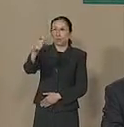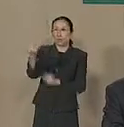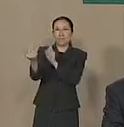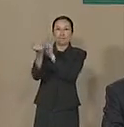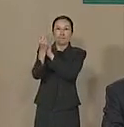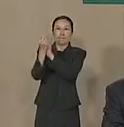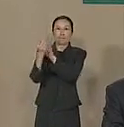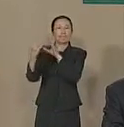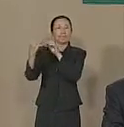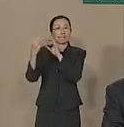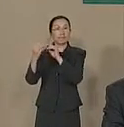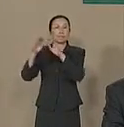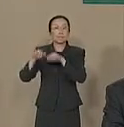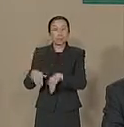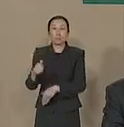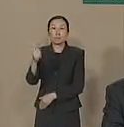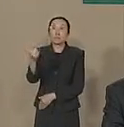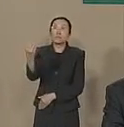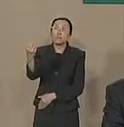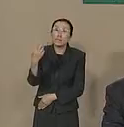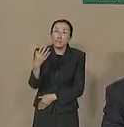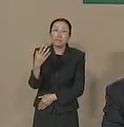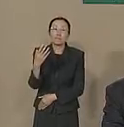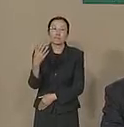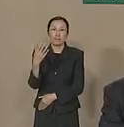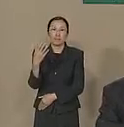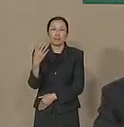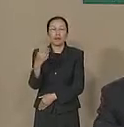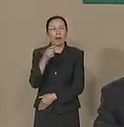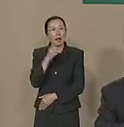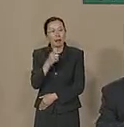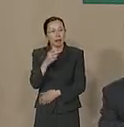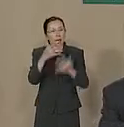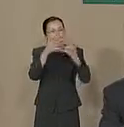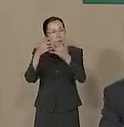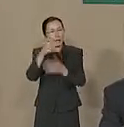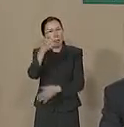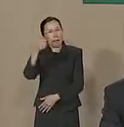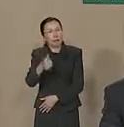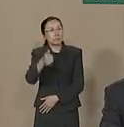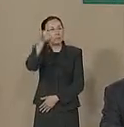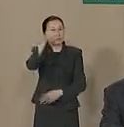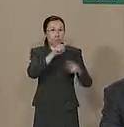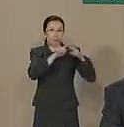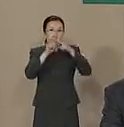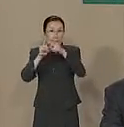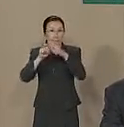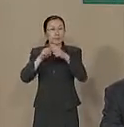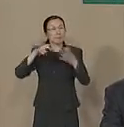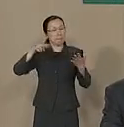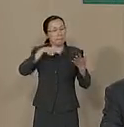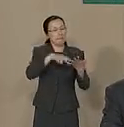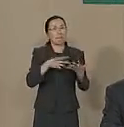会談する機会があったんですが 議長は ｢あなたが オバマ大統領に宛てた 書簡を読みました